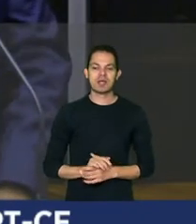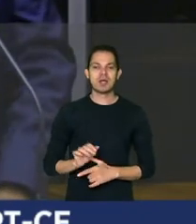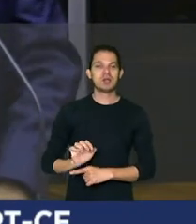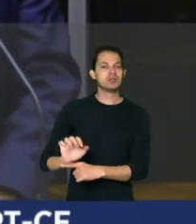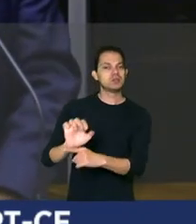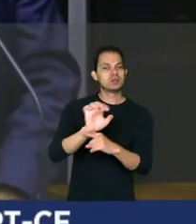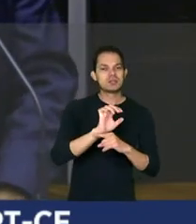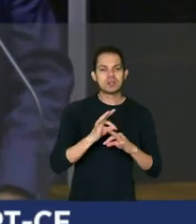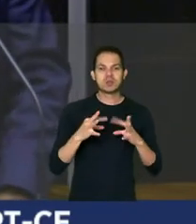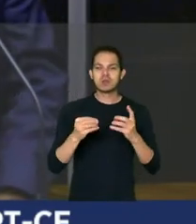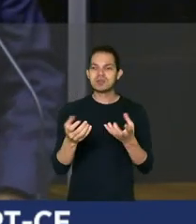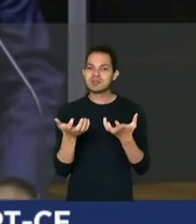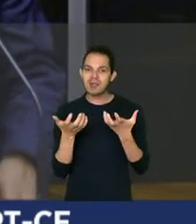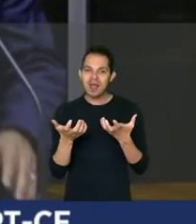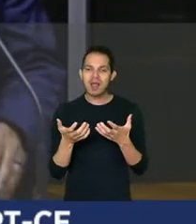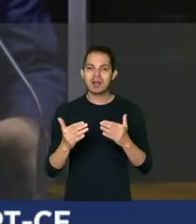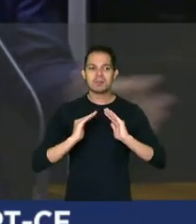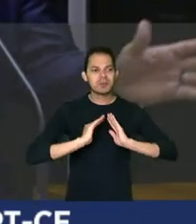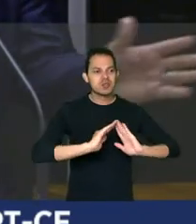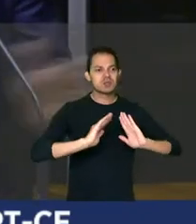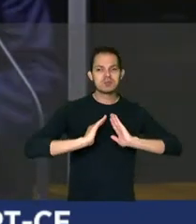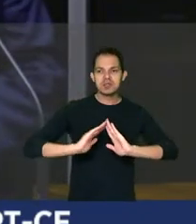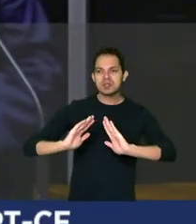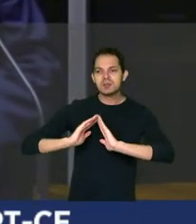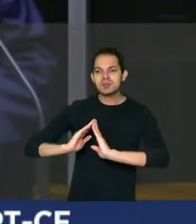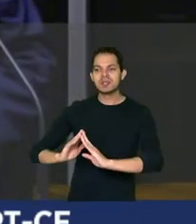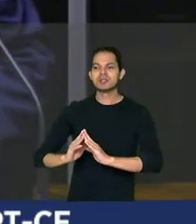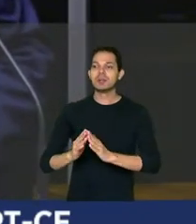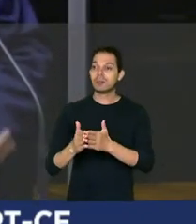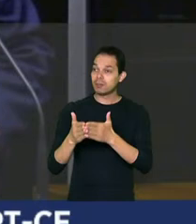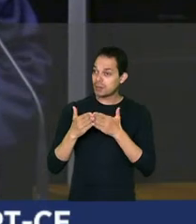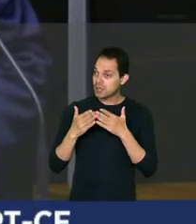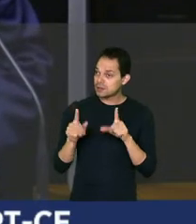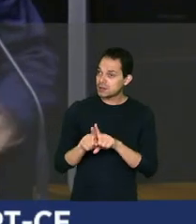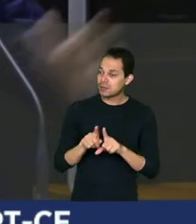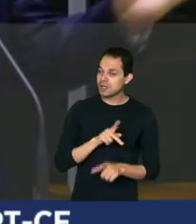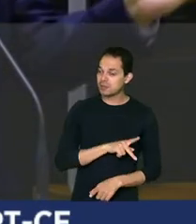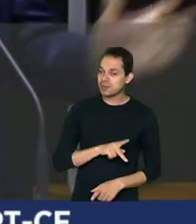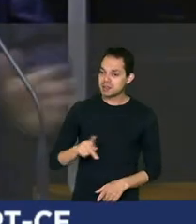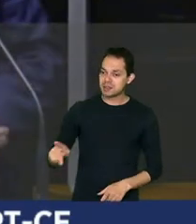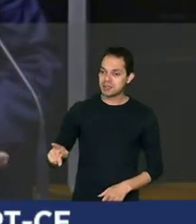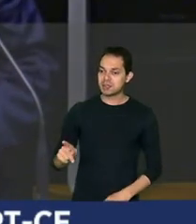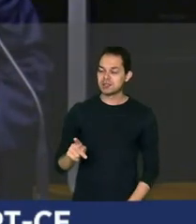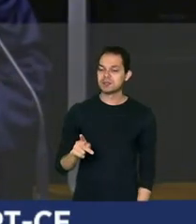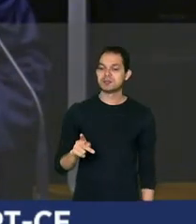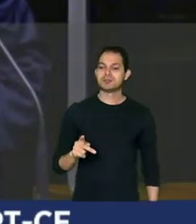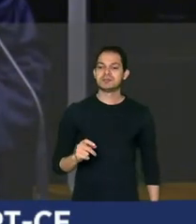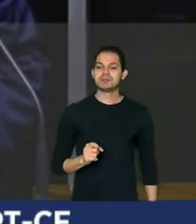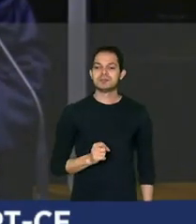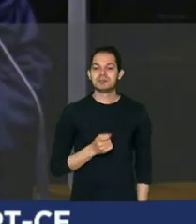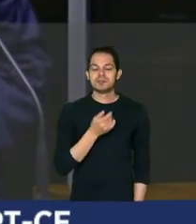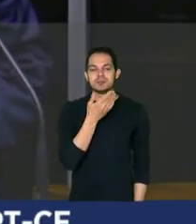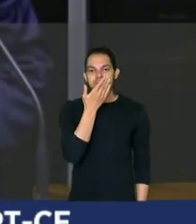ESTÃO PEDINDO AOS PARLAMENTARES E ROGO, SENHOR PRESIDENTE, DEPUTADO CÉLIO MOURA DO NOSSO QUERIDO